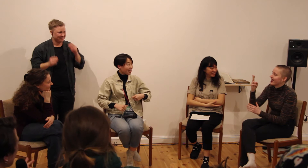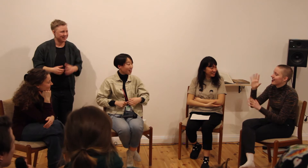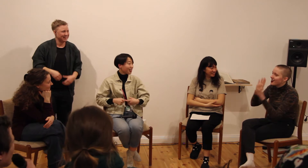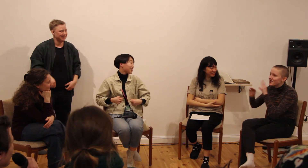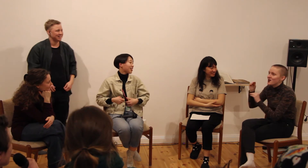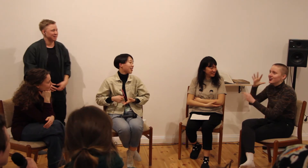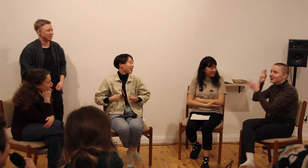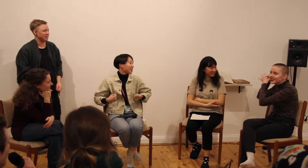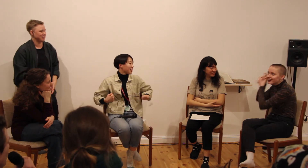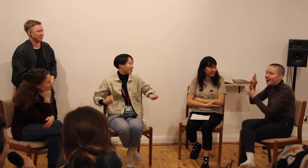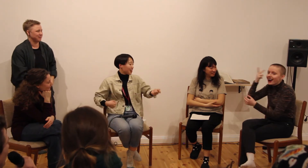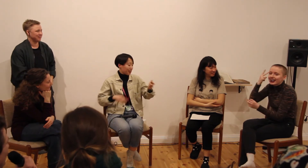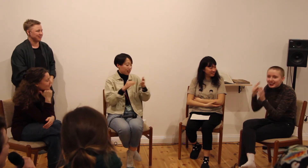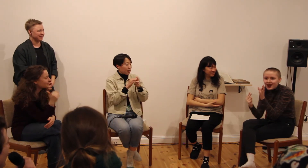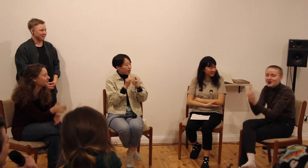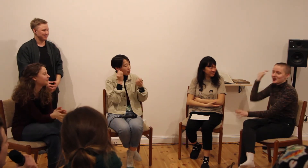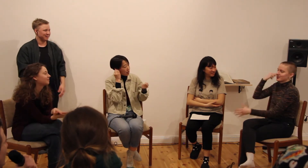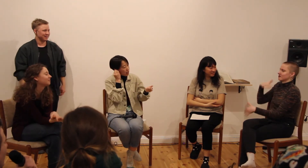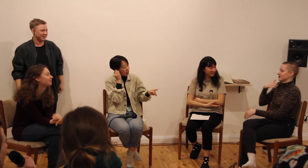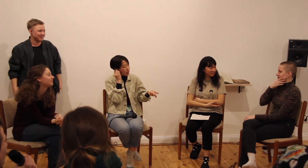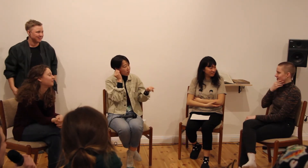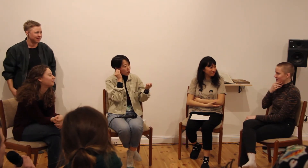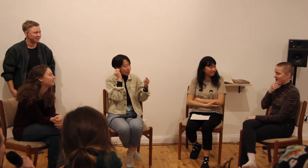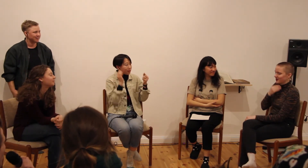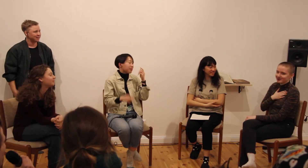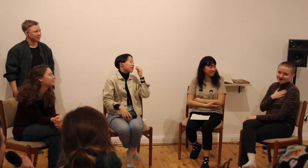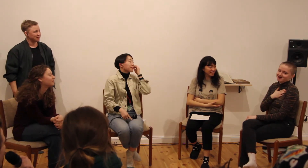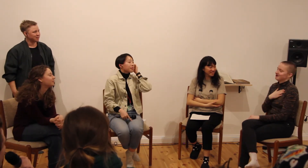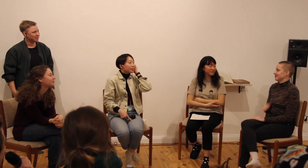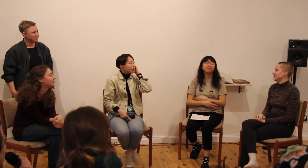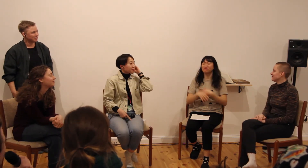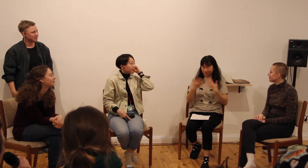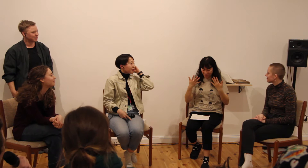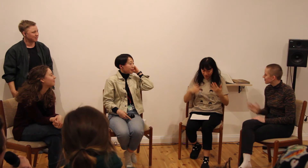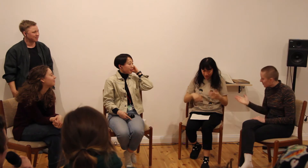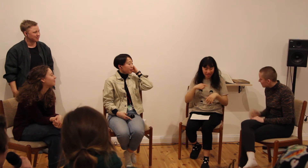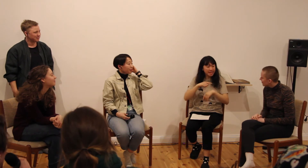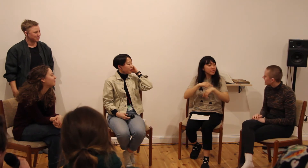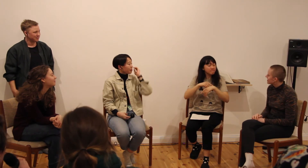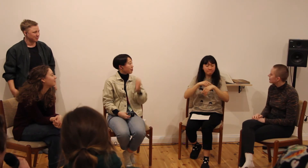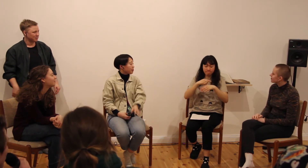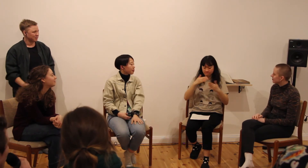Das ist wirklich sehr schön, dass du das erzählst, vielen dank für die Erinnerung und den Rückblick.